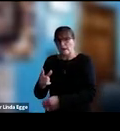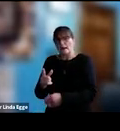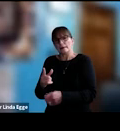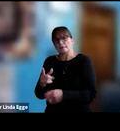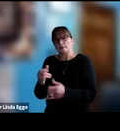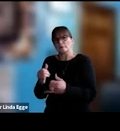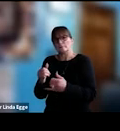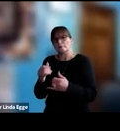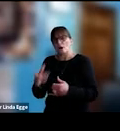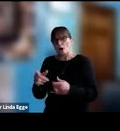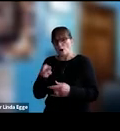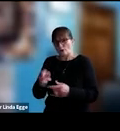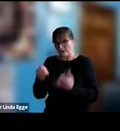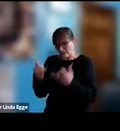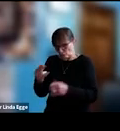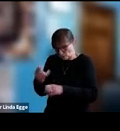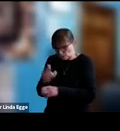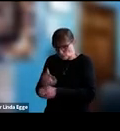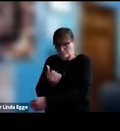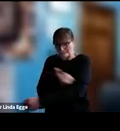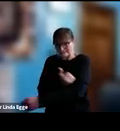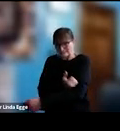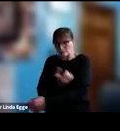¿Está consumiendo sustancias actualmente? O si no es así,